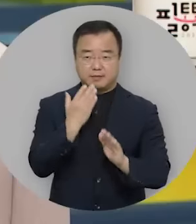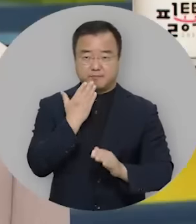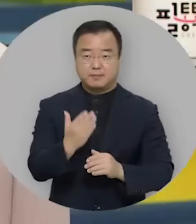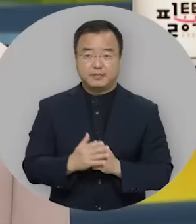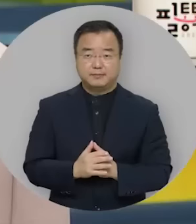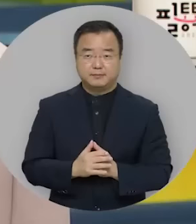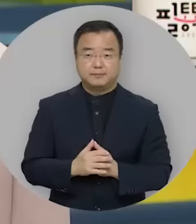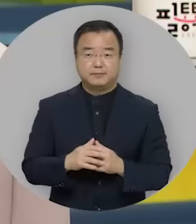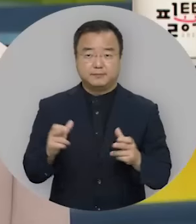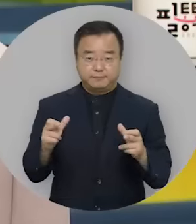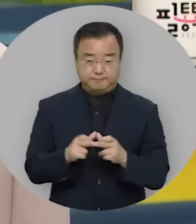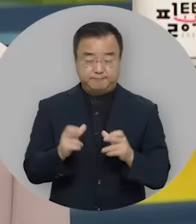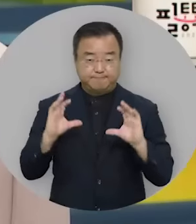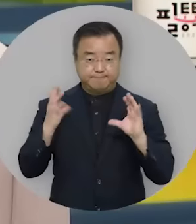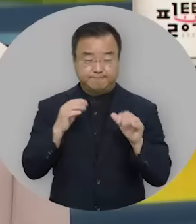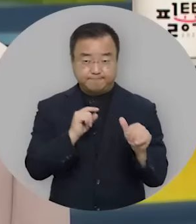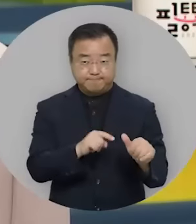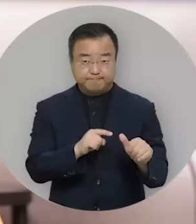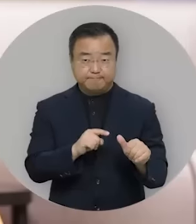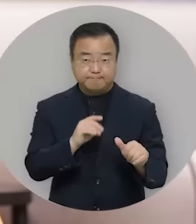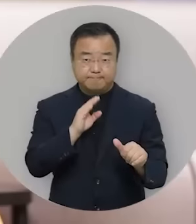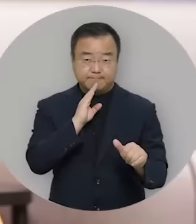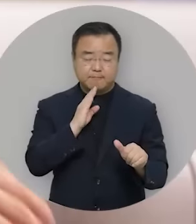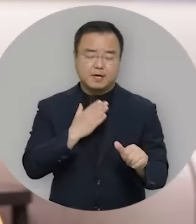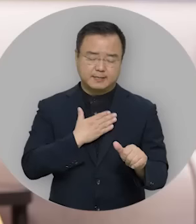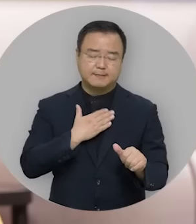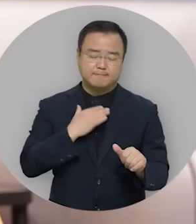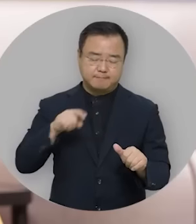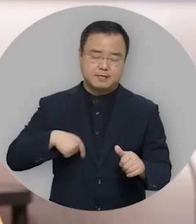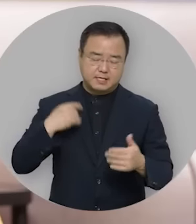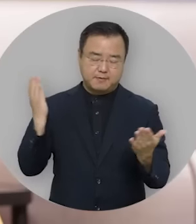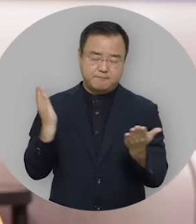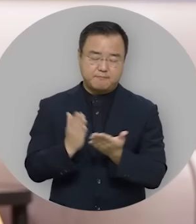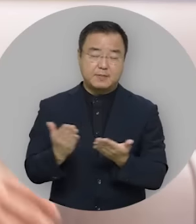장애 아이들한테도 정말 자기한테 꼭 맞는 직업을